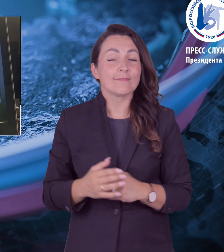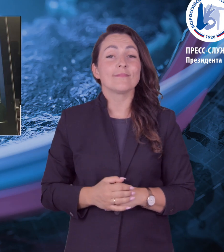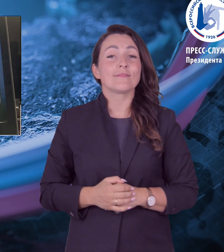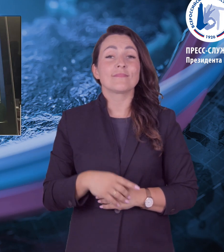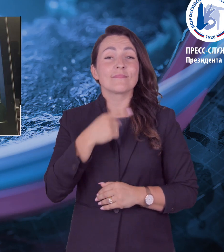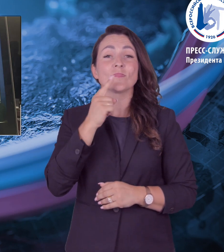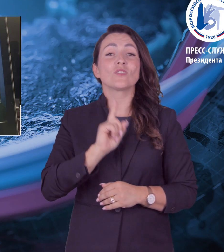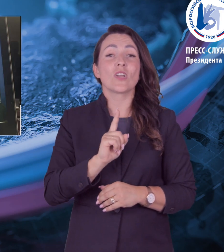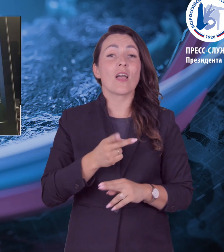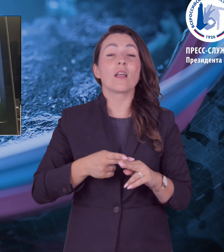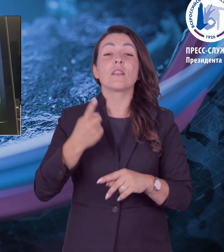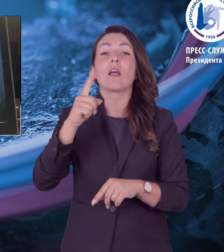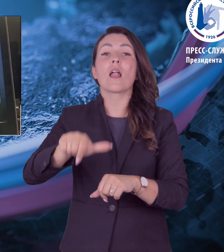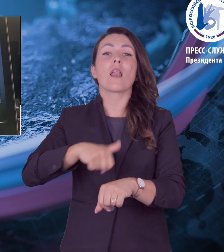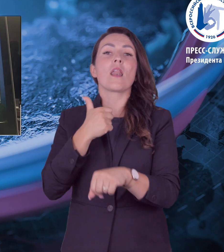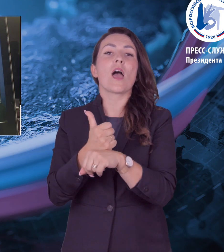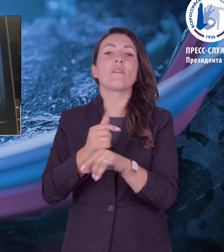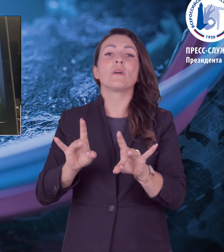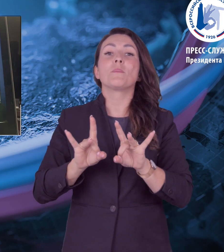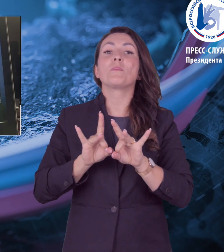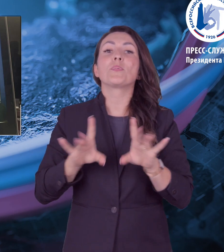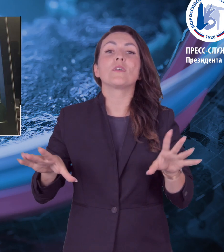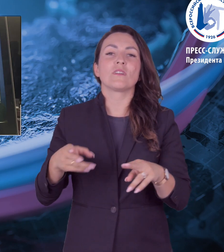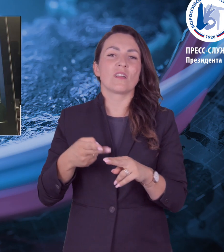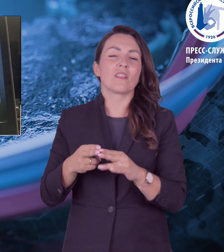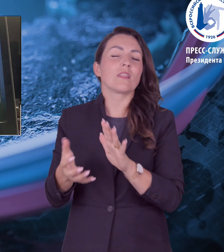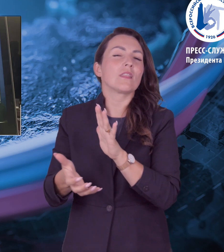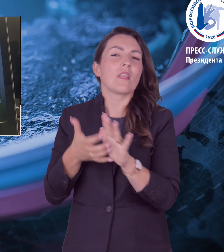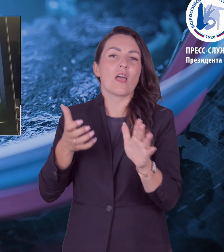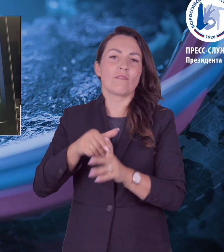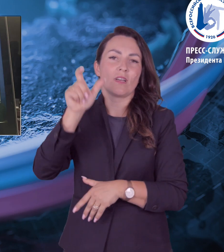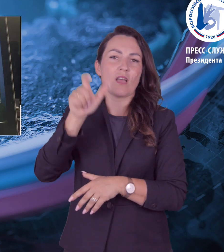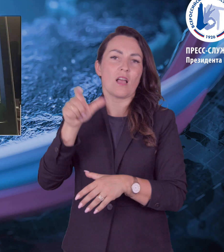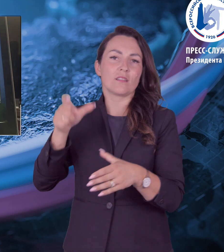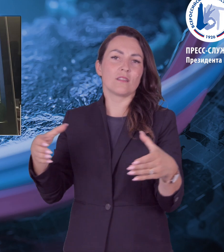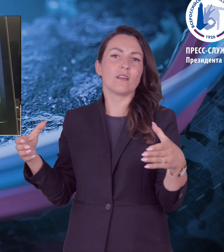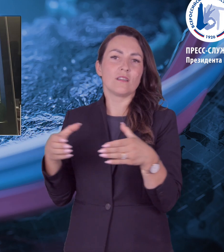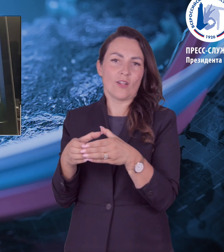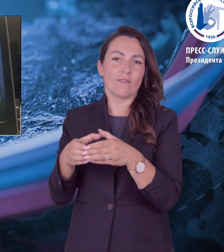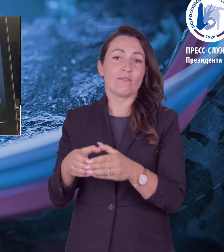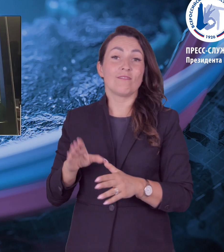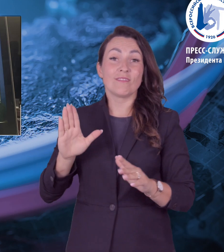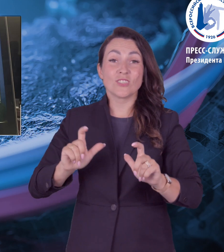Одной из главных причин он назвал нехватку кадров.